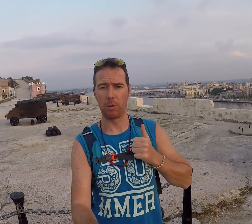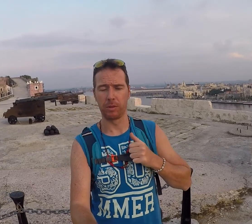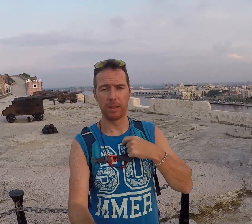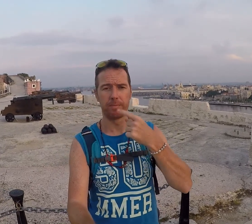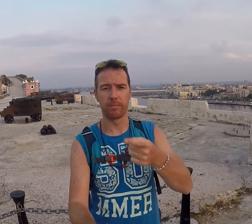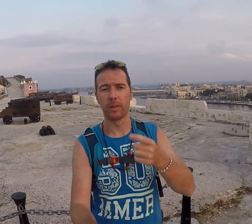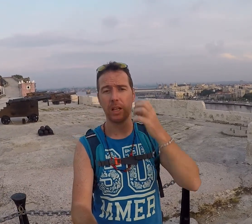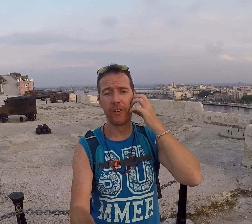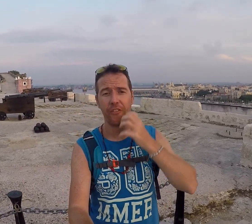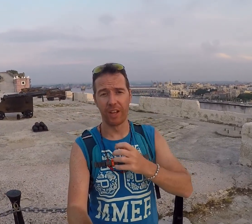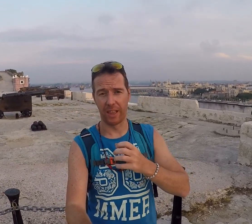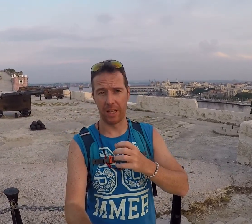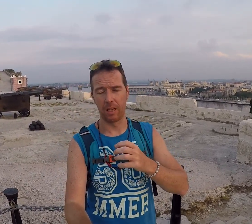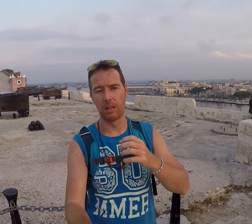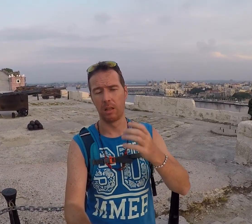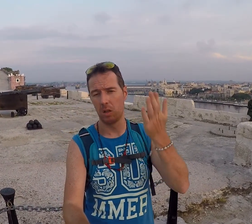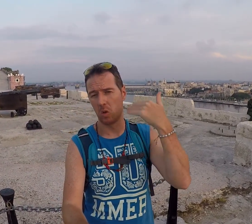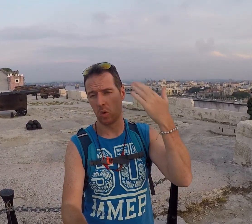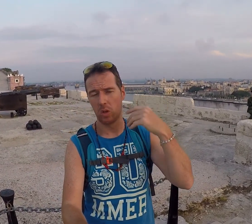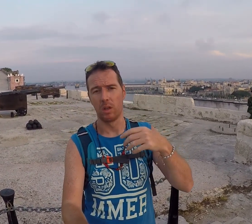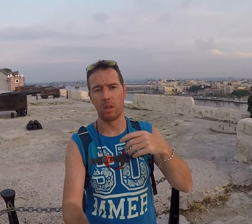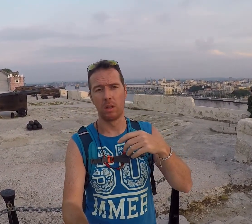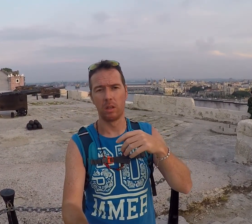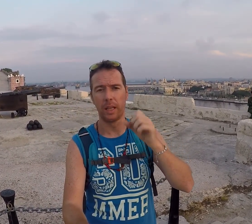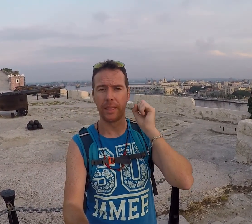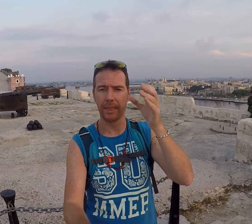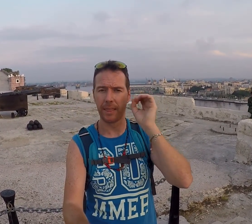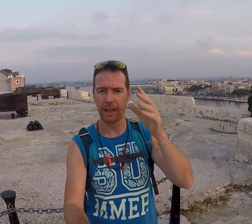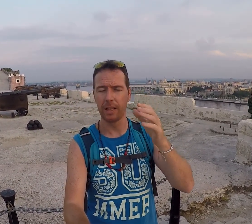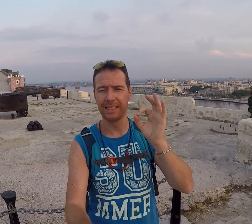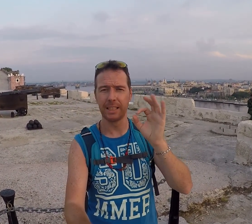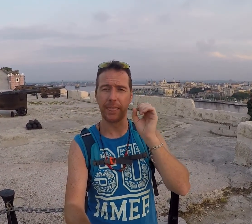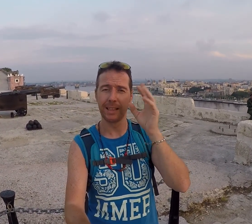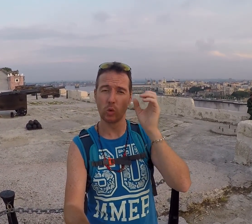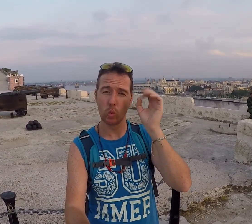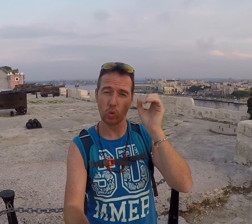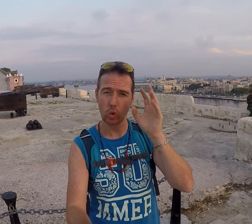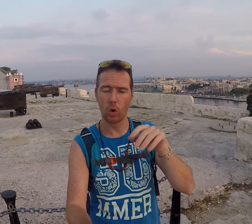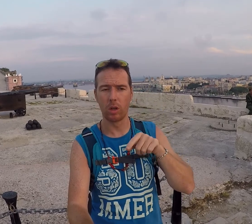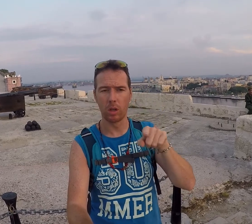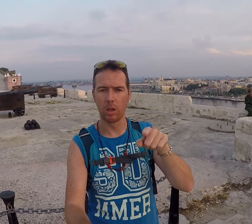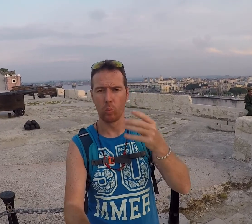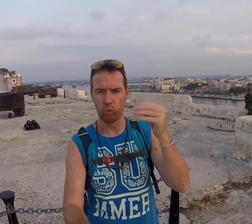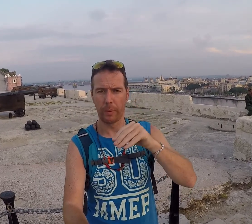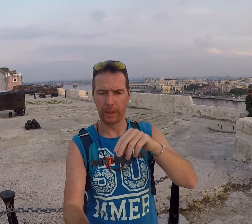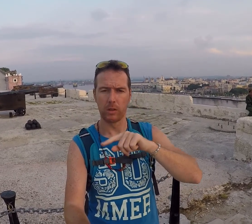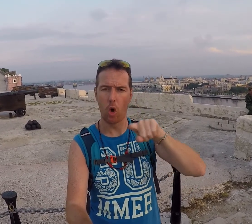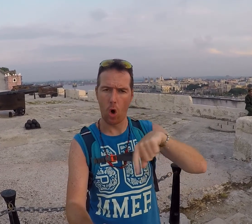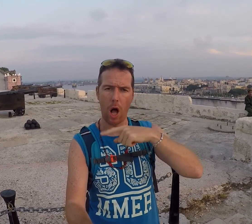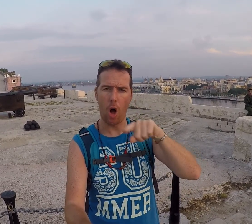Aprovecho a deciros una cosa, sabíais que Fidel daba discursos muy largos, de muchas horas